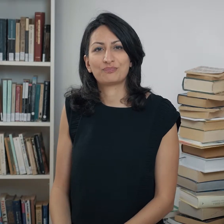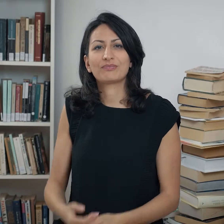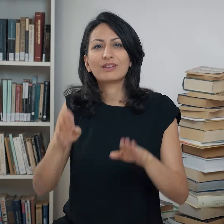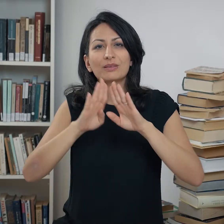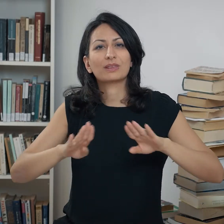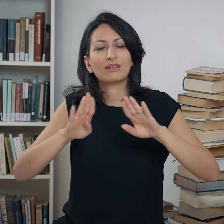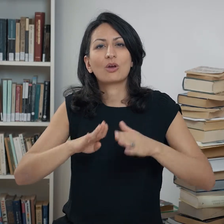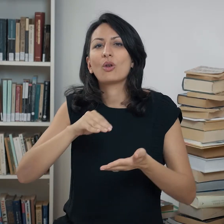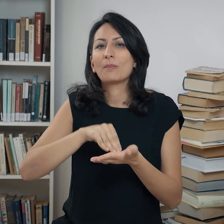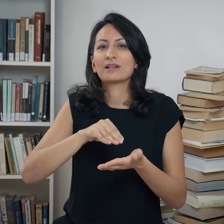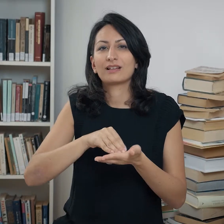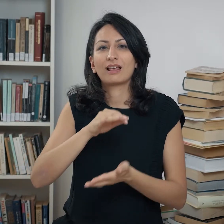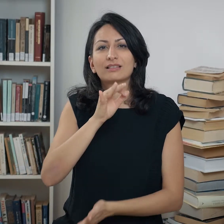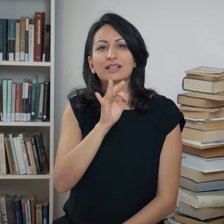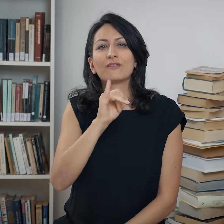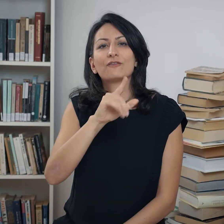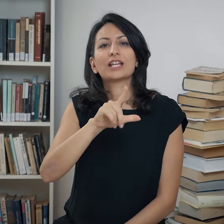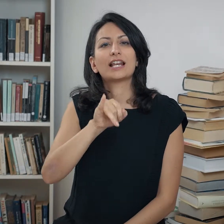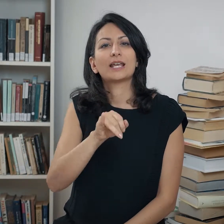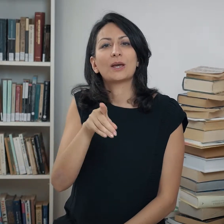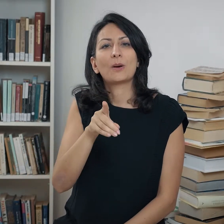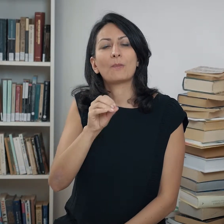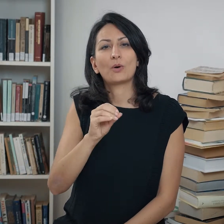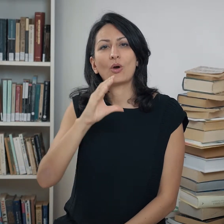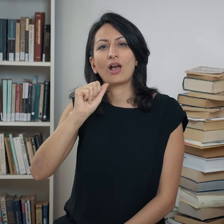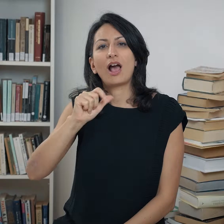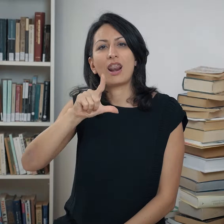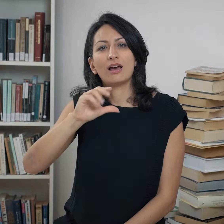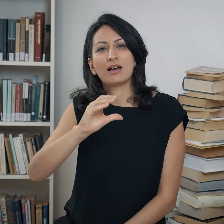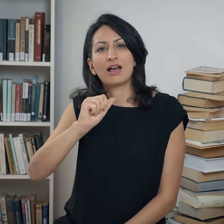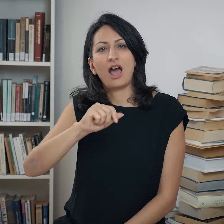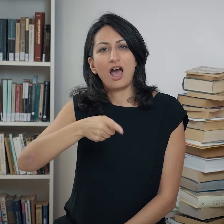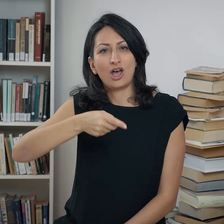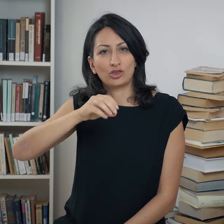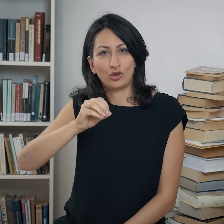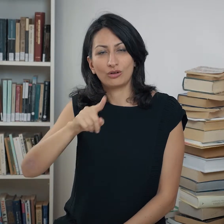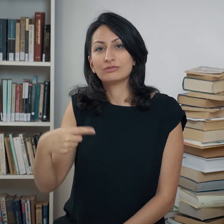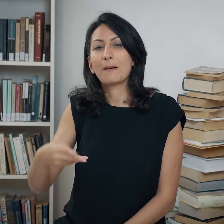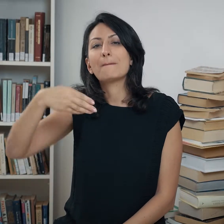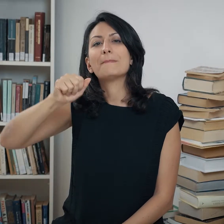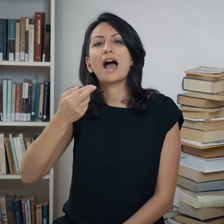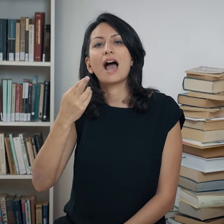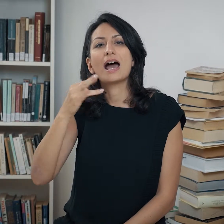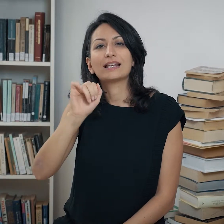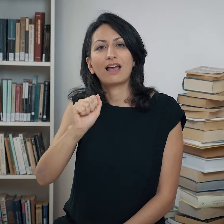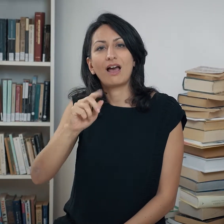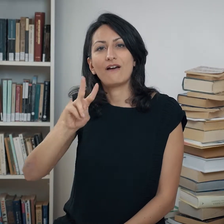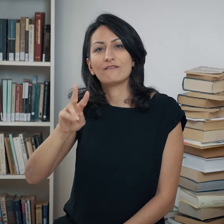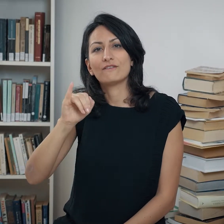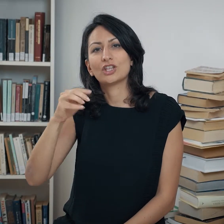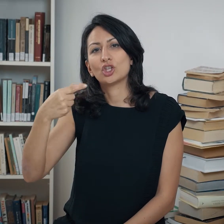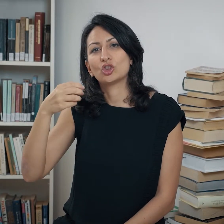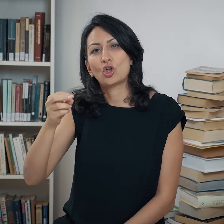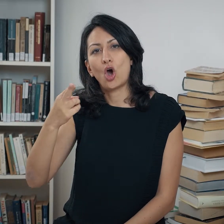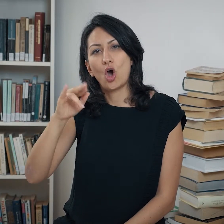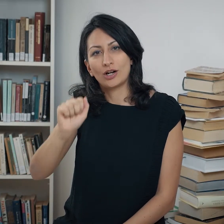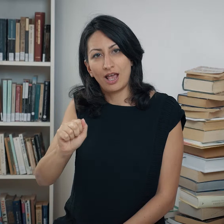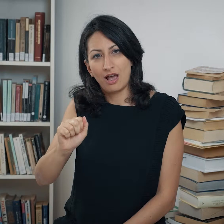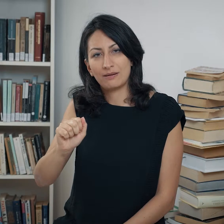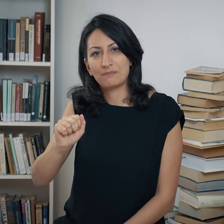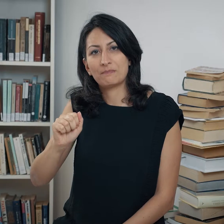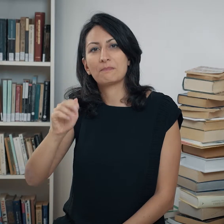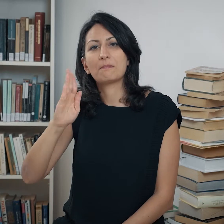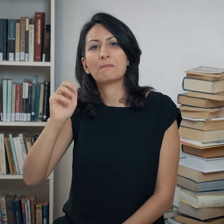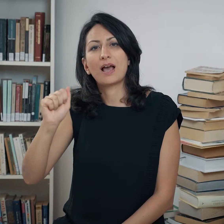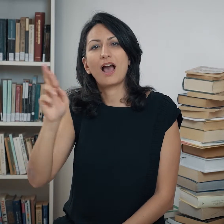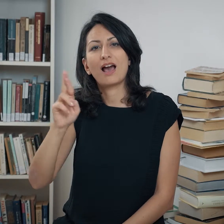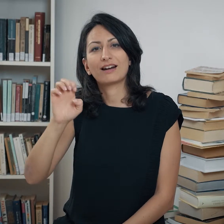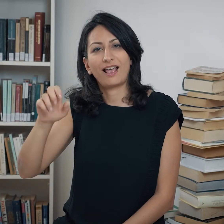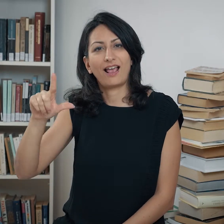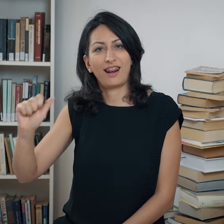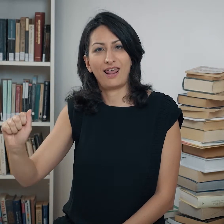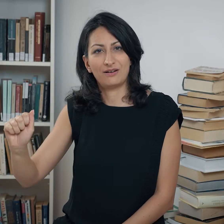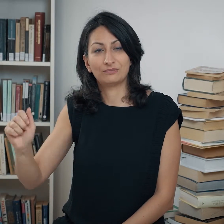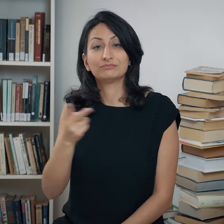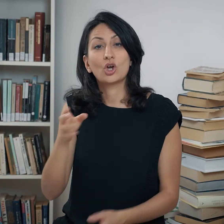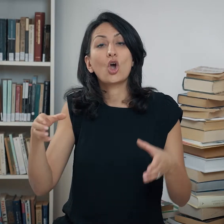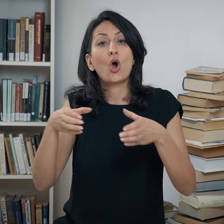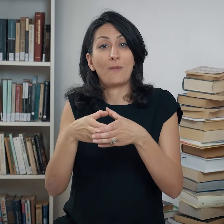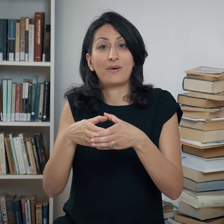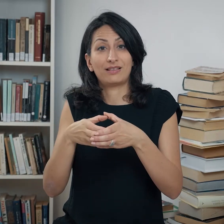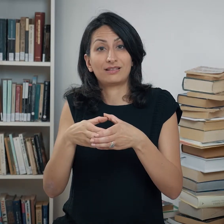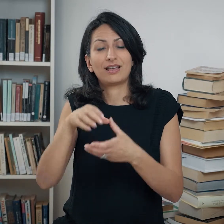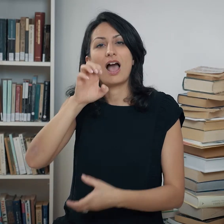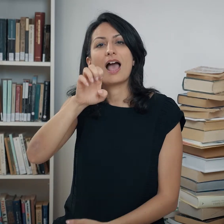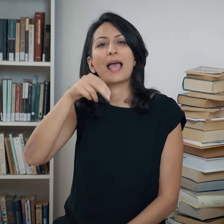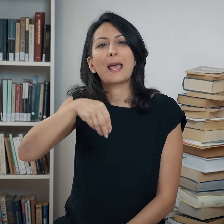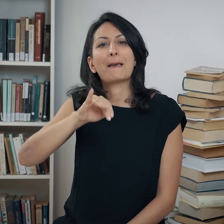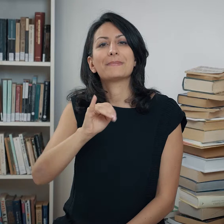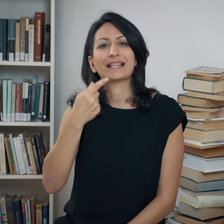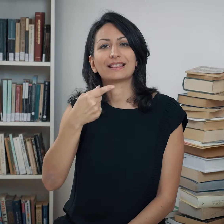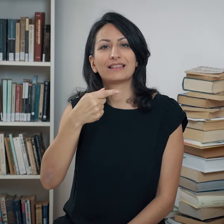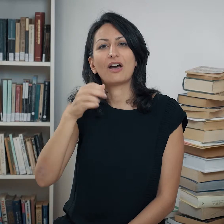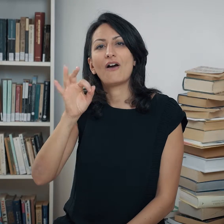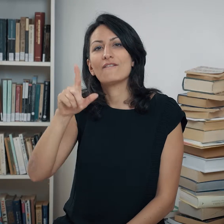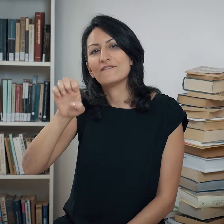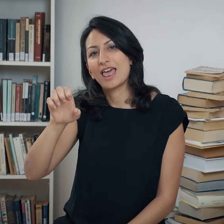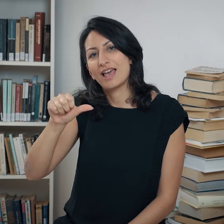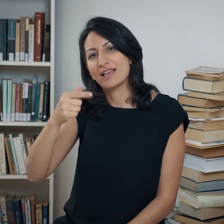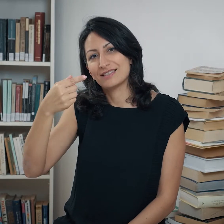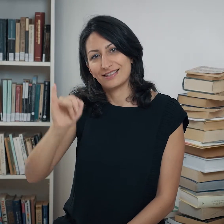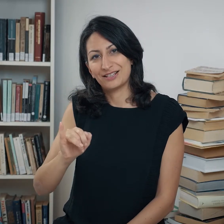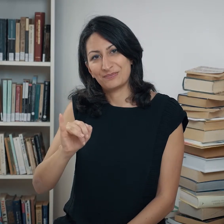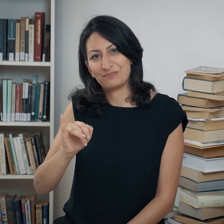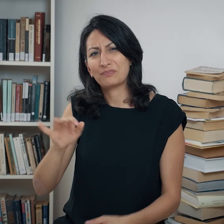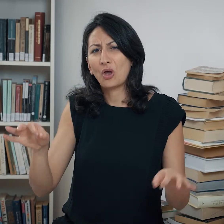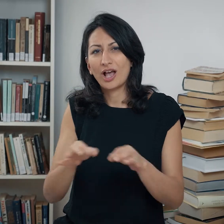Filippo Calcagno e Maria Vittoria Barrella della compagnia Emit Flesti